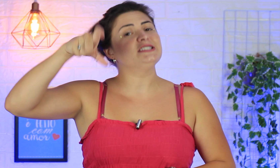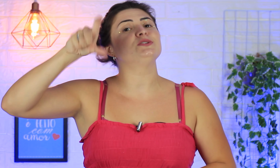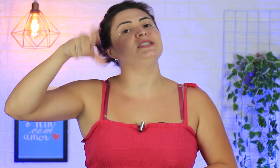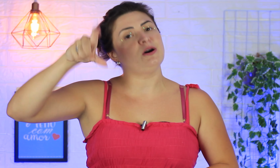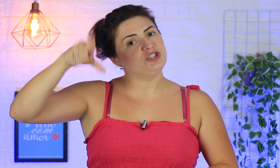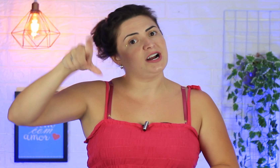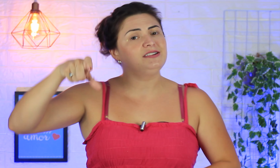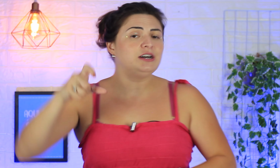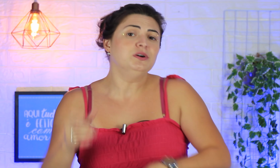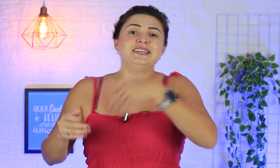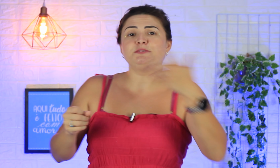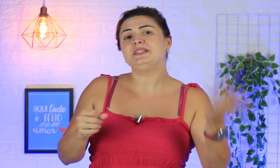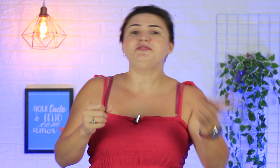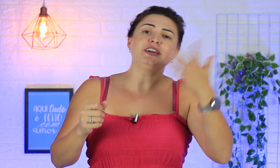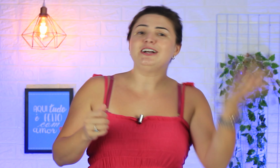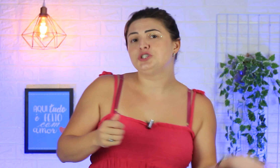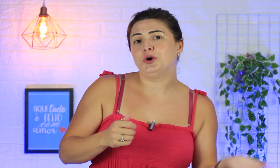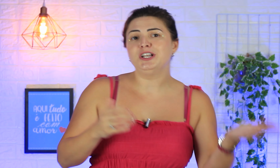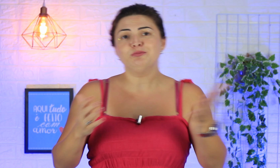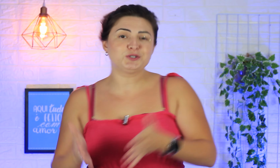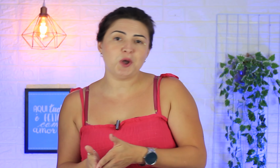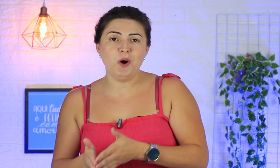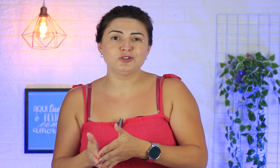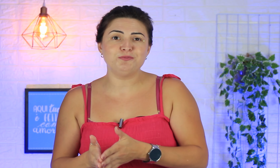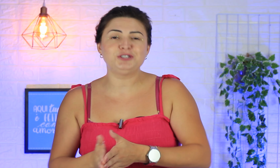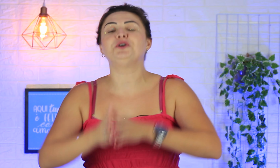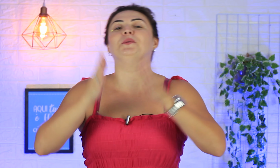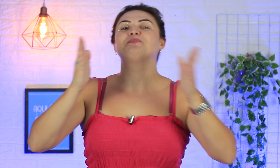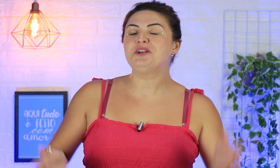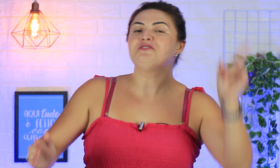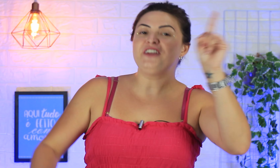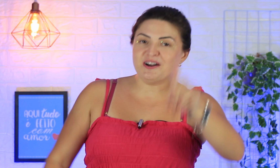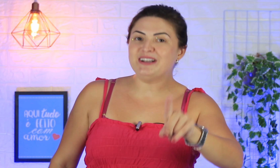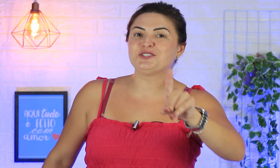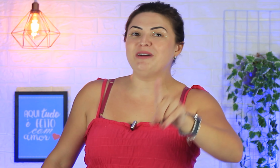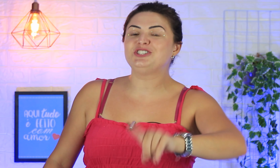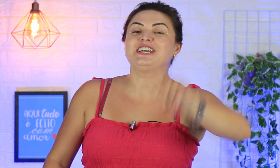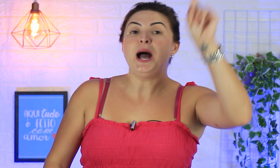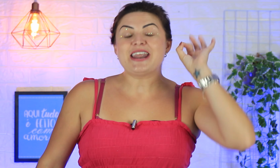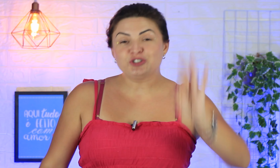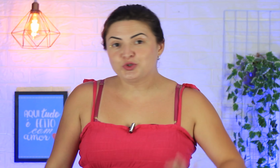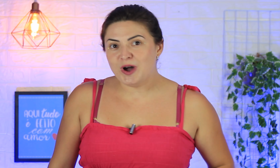fazer o sinal de cartão e especificar de ônibus ou de metrô certo fica mais uma dica pra sua